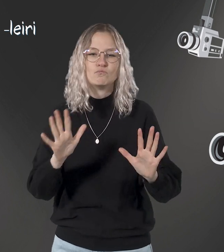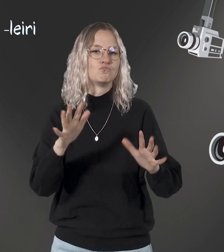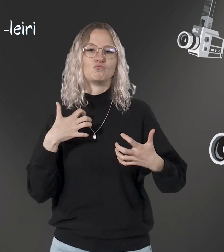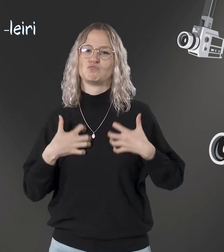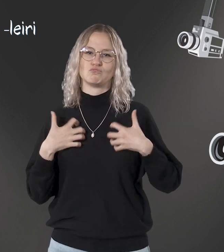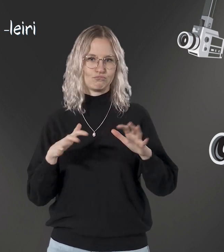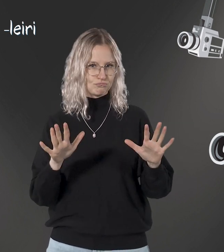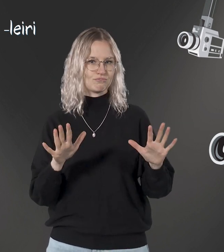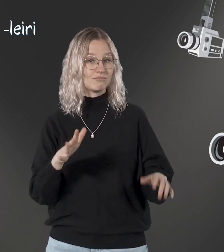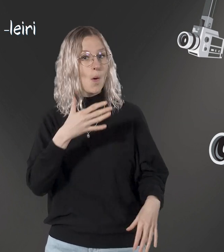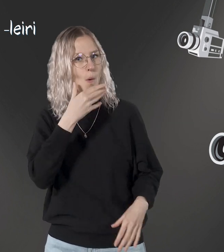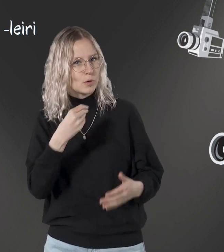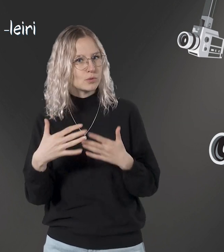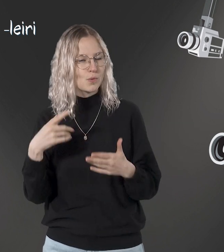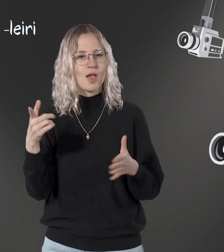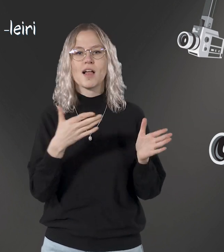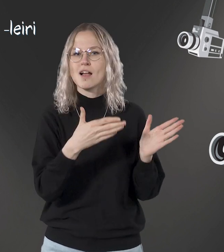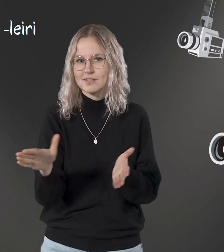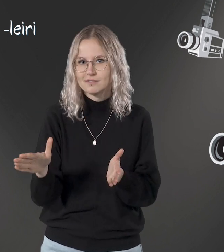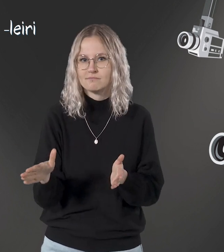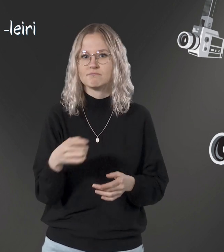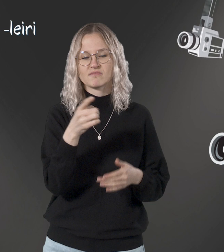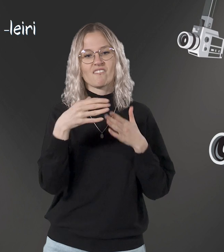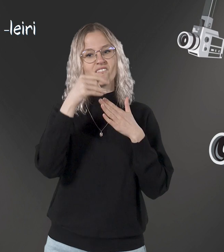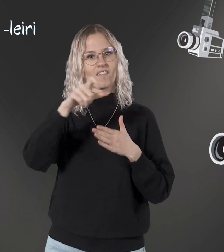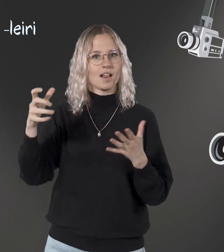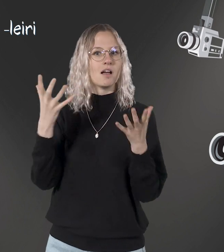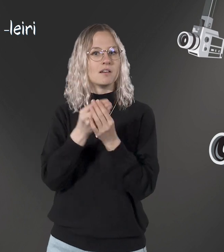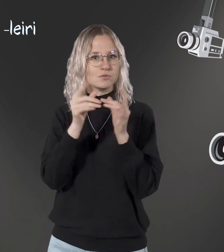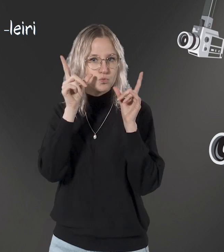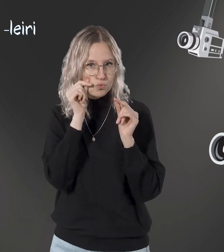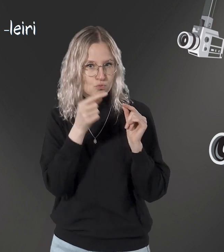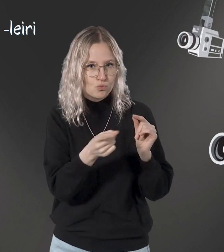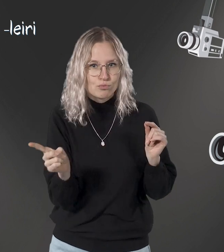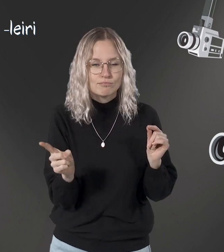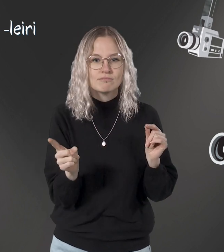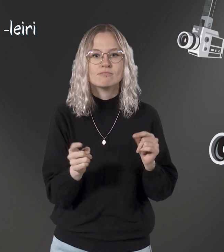Ei hätää! Nuorisotyö järjestää majapaikan heille, jotka sitä tarvitsevat. Ohjaajat yöpyvät silloin leiriläisten kanssa.